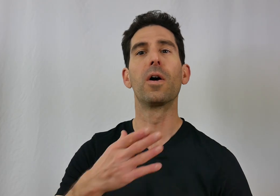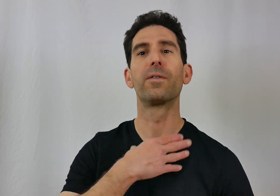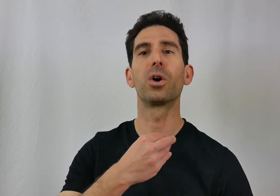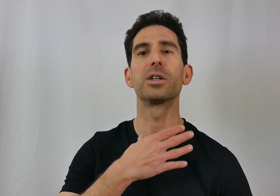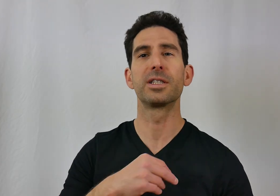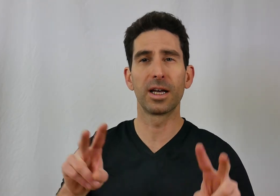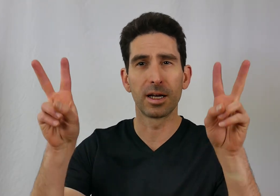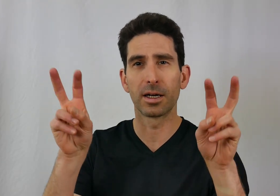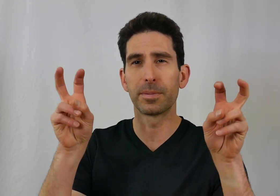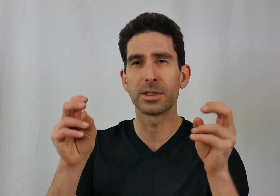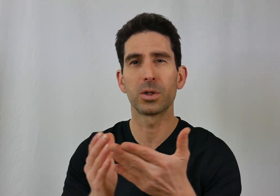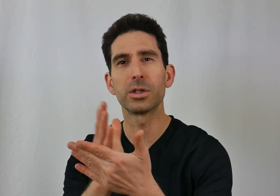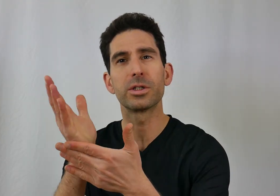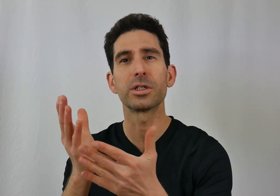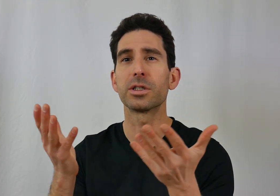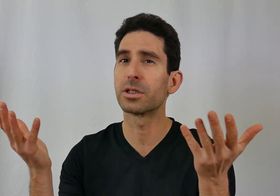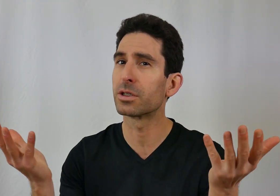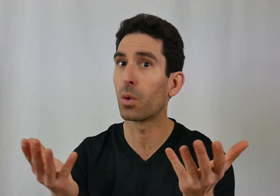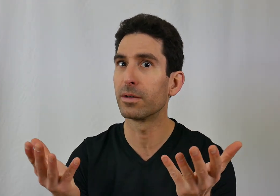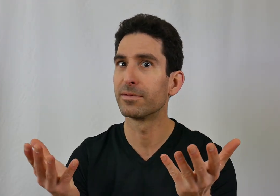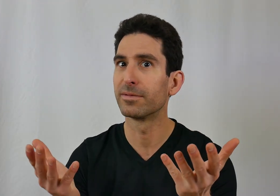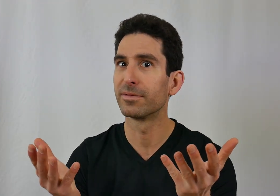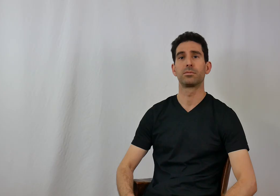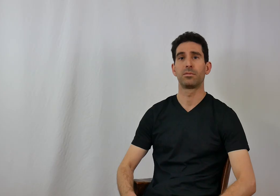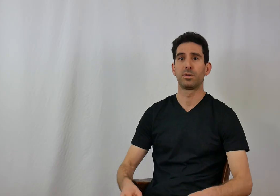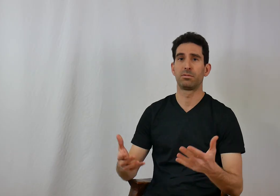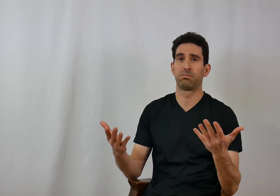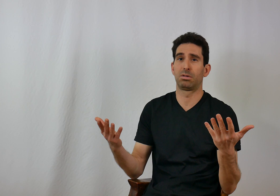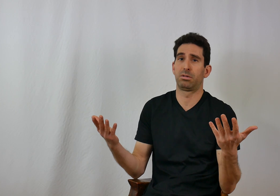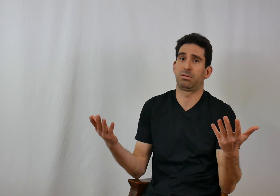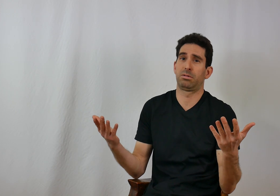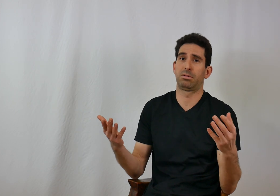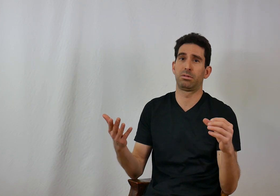Que veut dire cette expression ? Ben...